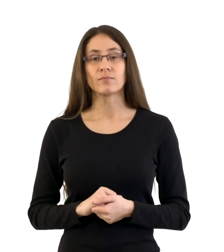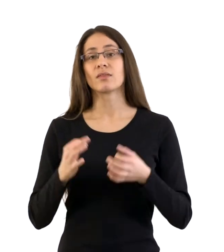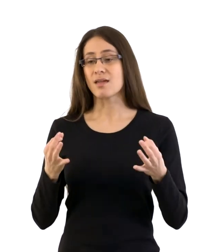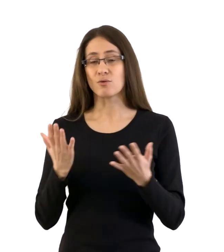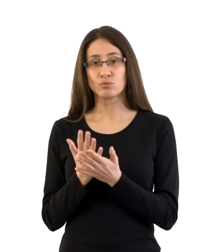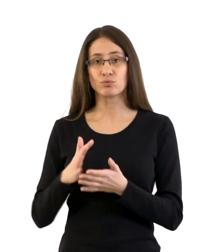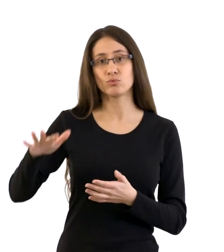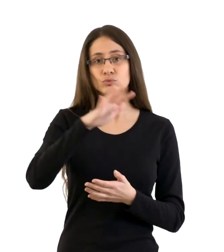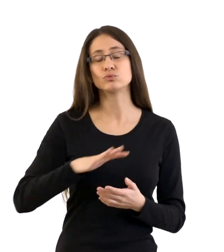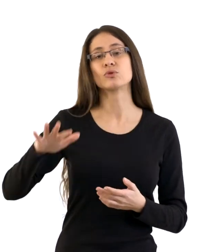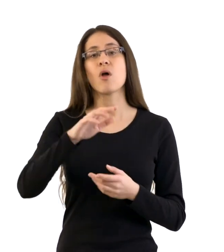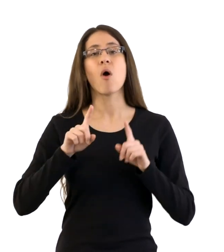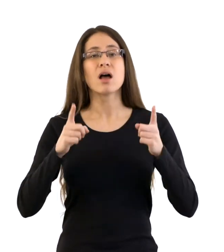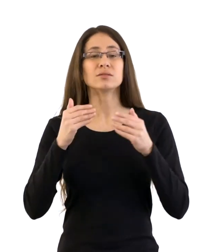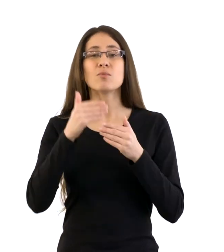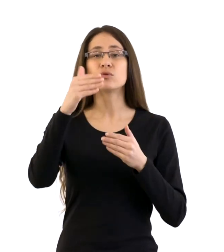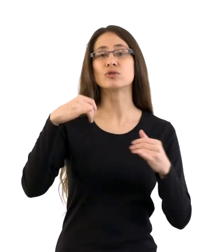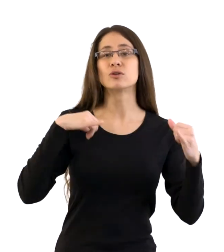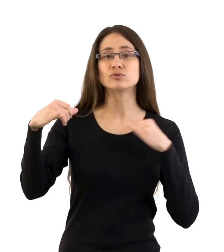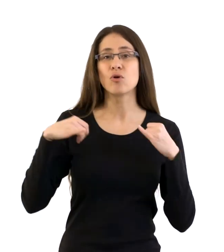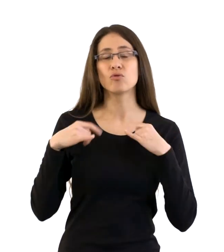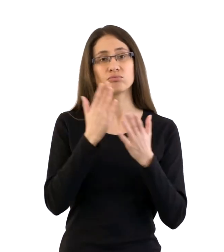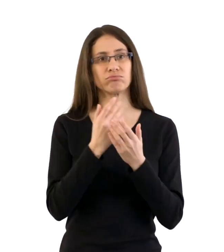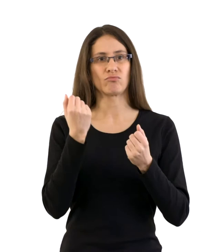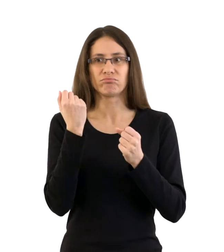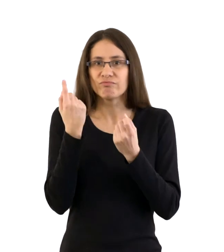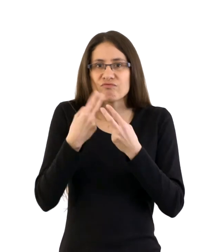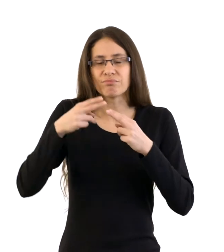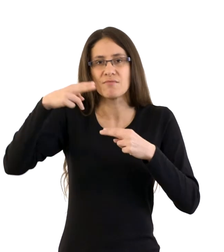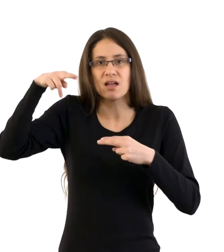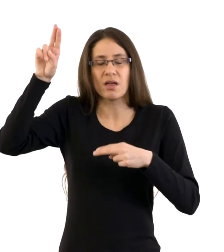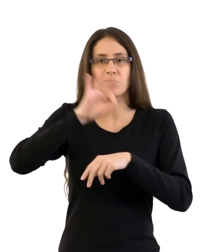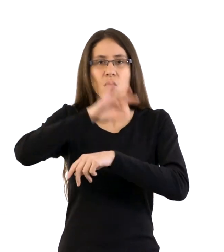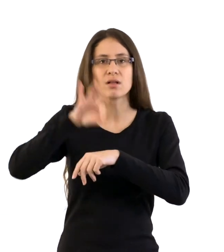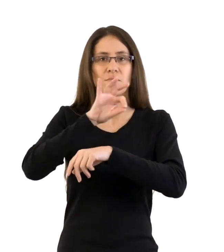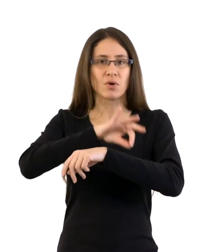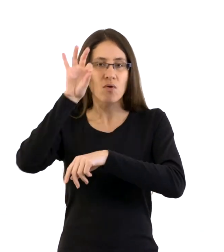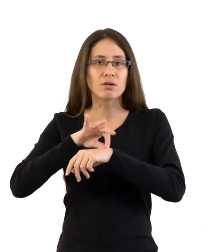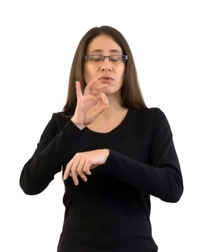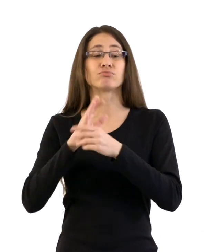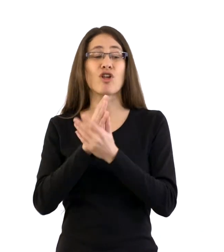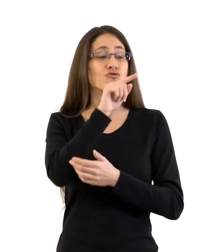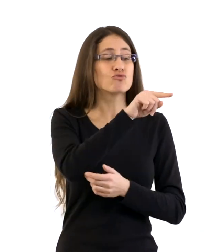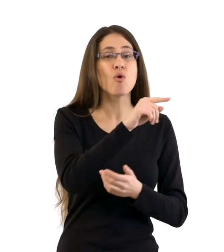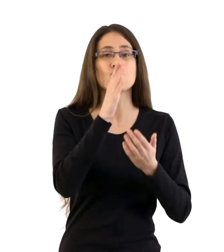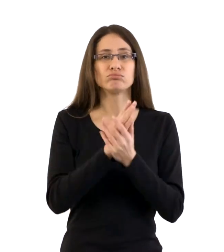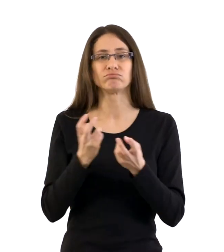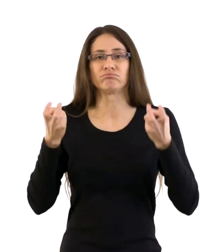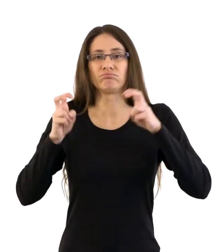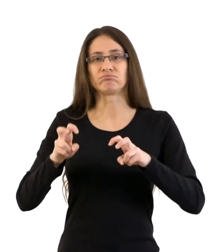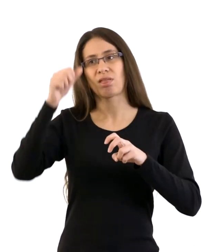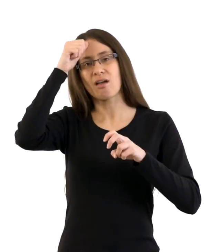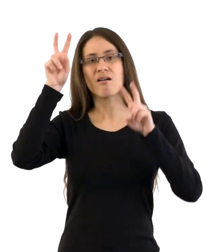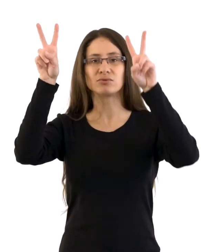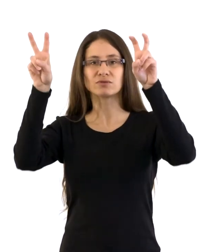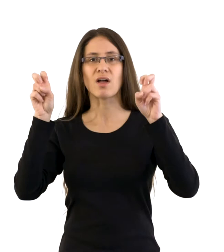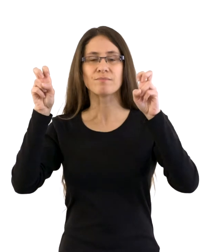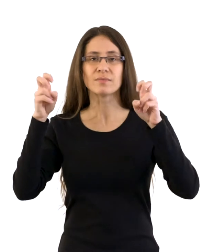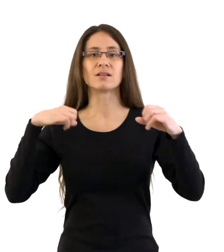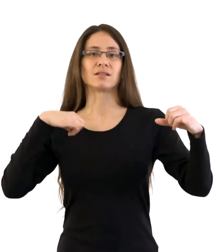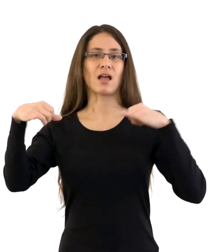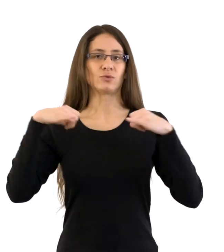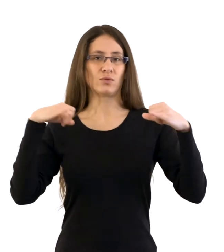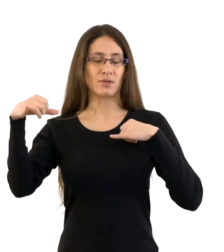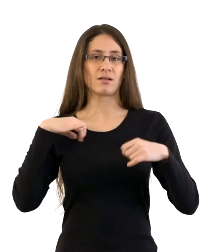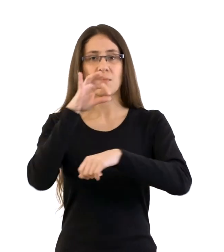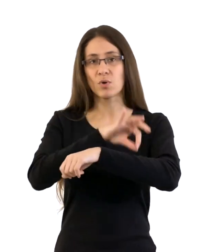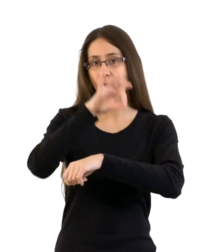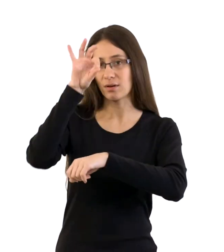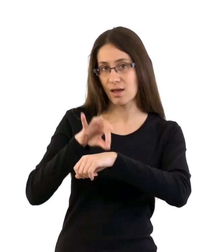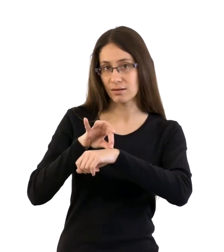Z powodu wzrostu znaczenia projektów we współczesnych organizacjach rozwinęła się dziedzina nauki o zarządzaniu zwana zarządzaniem projektami